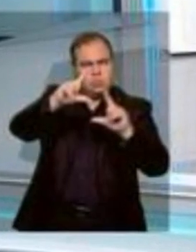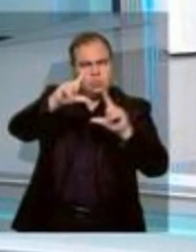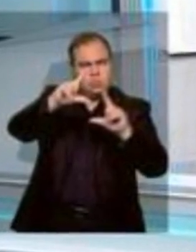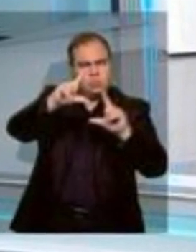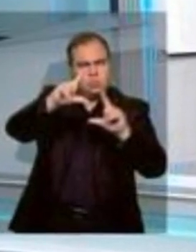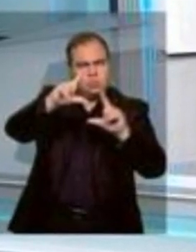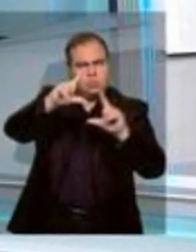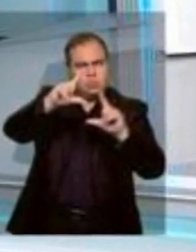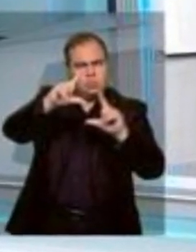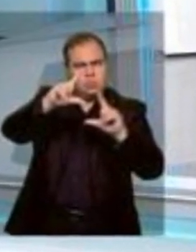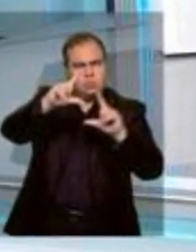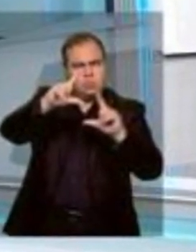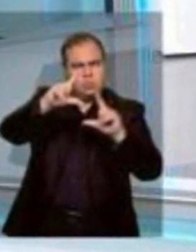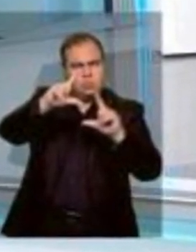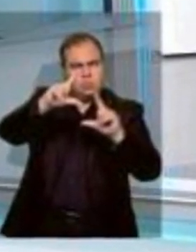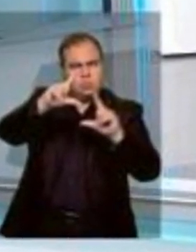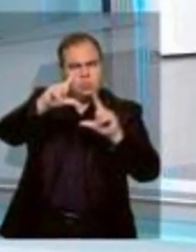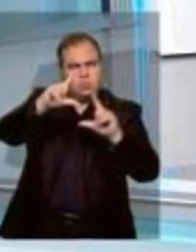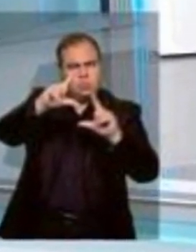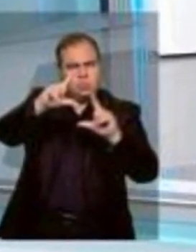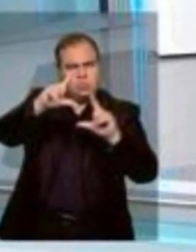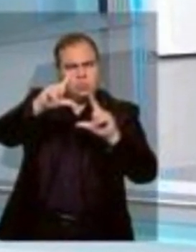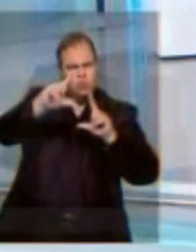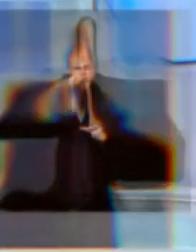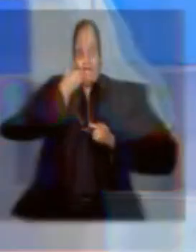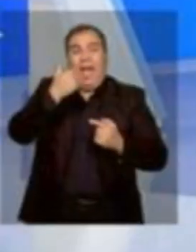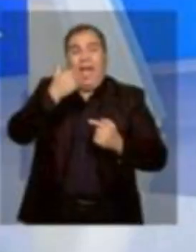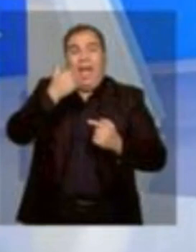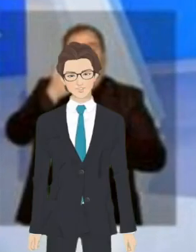Tarcísio fala que vai criar secretaria especial da mulher